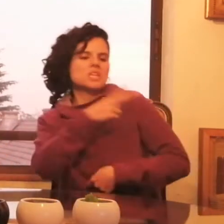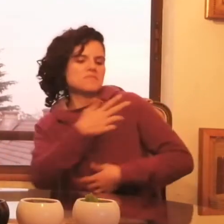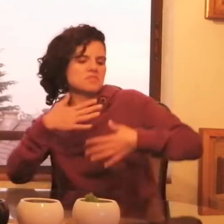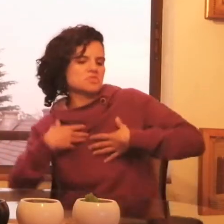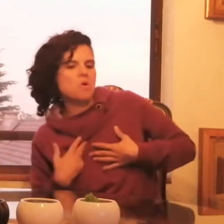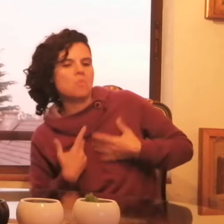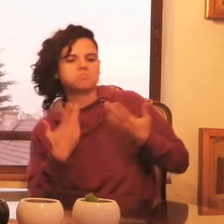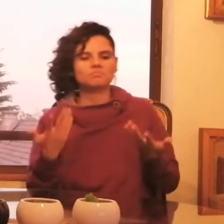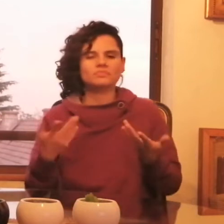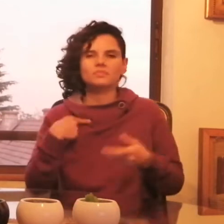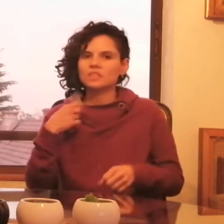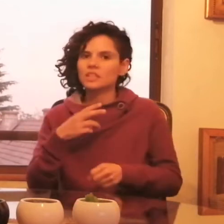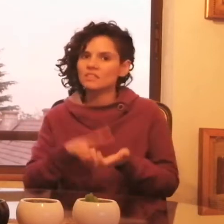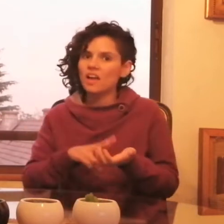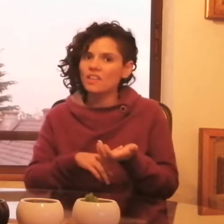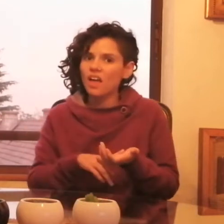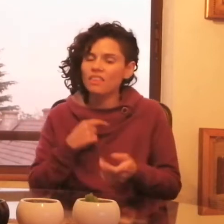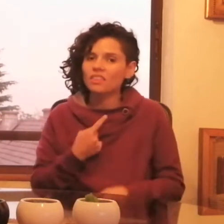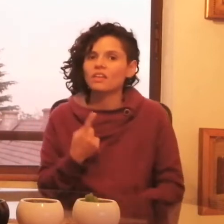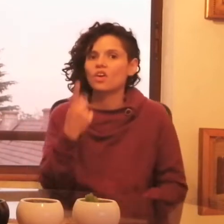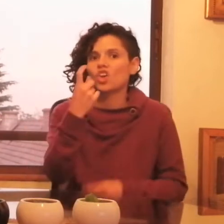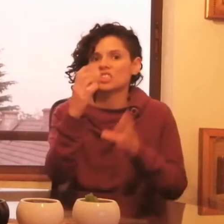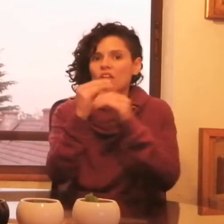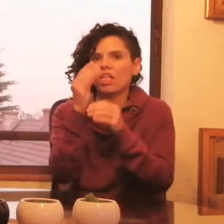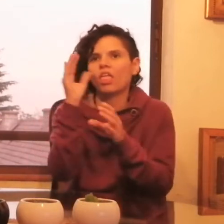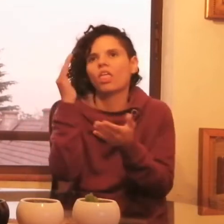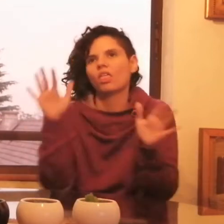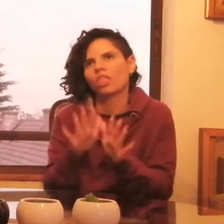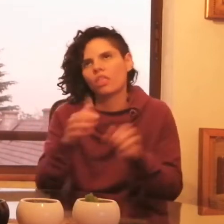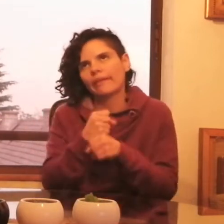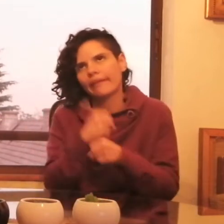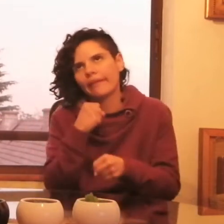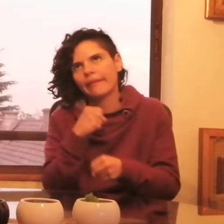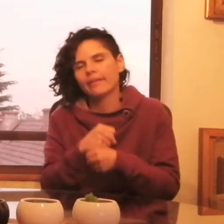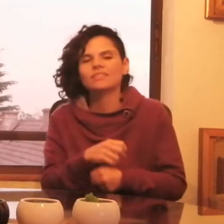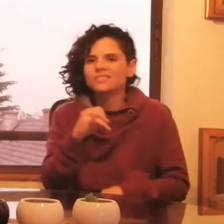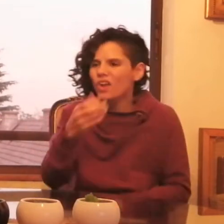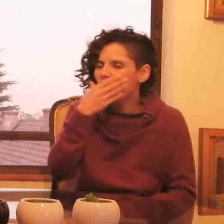pero en realidad tienes que trabajar hasta las 11 de la noche - suena bonito pero al final termina siendo más complejo que cuando estás en una